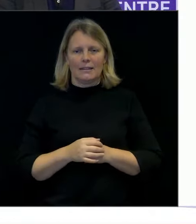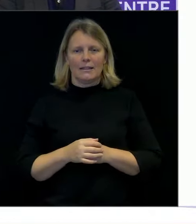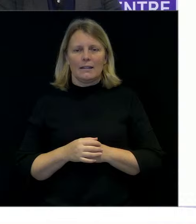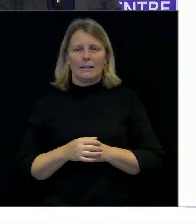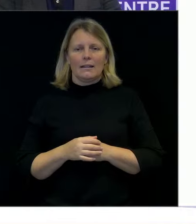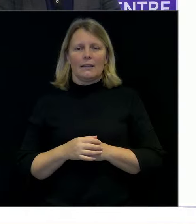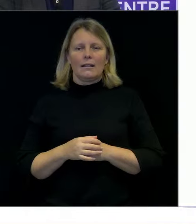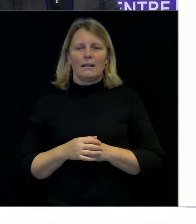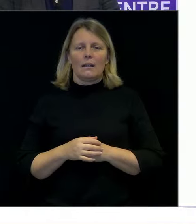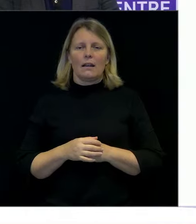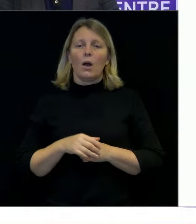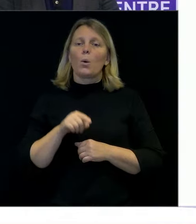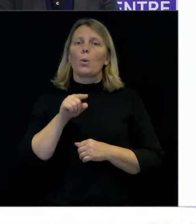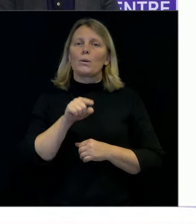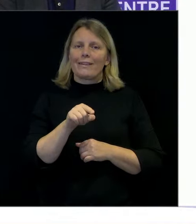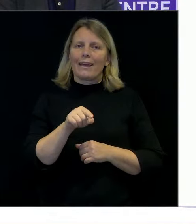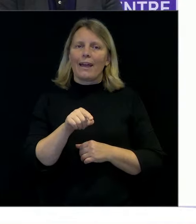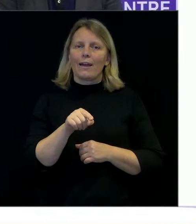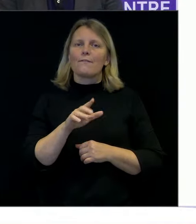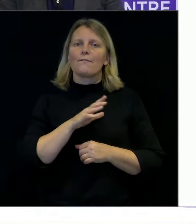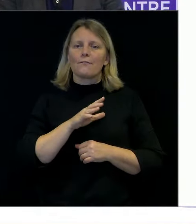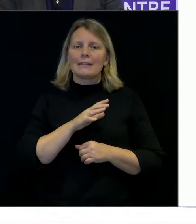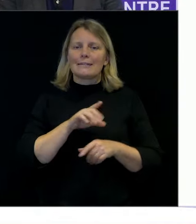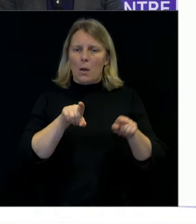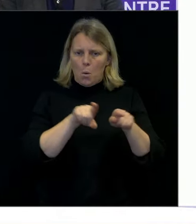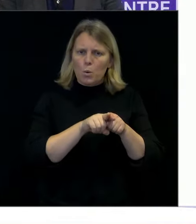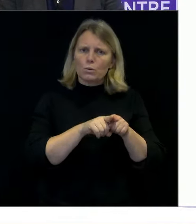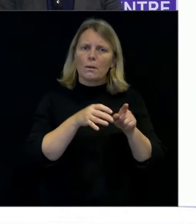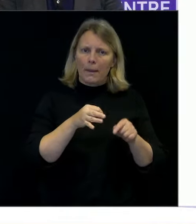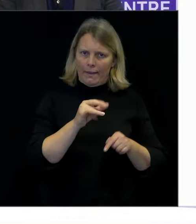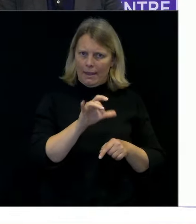Det är huserat hos PTS också.